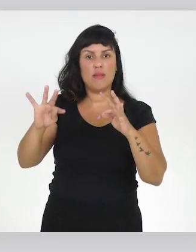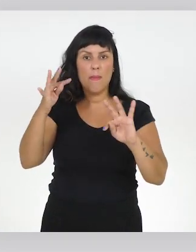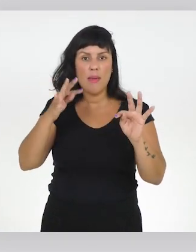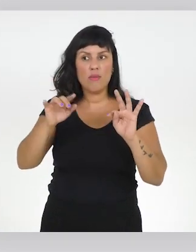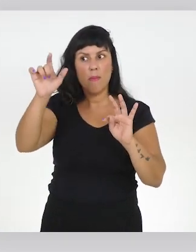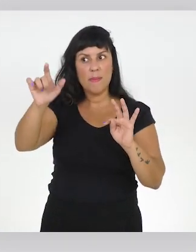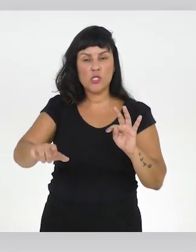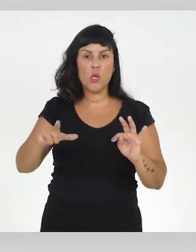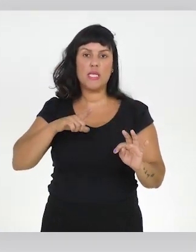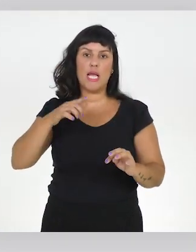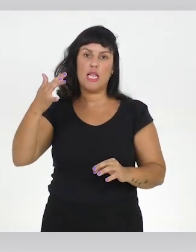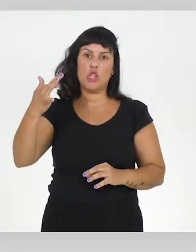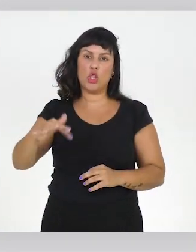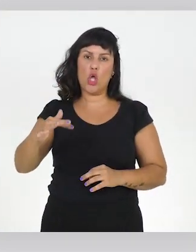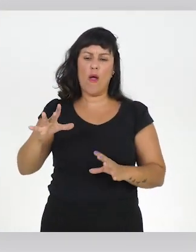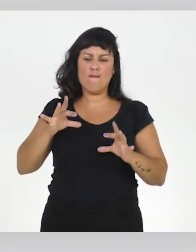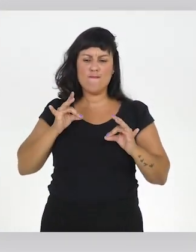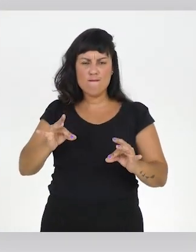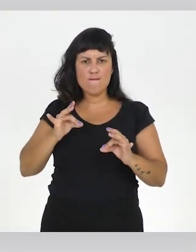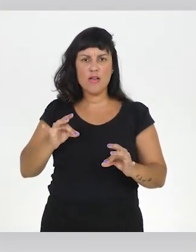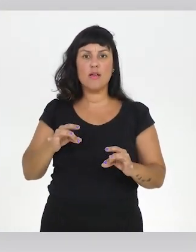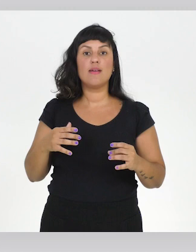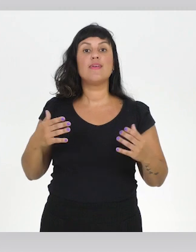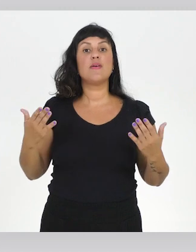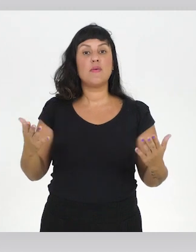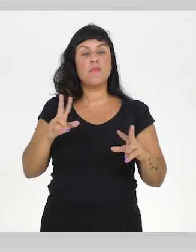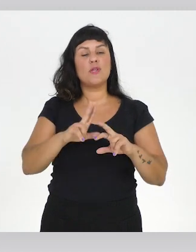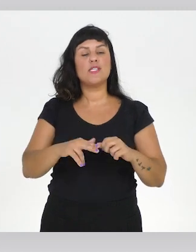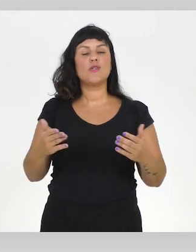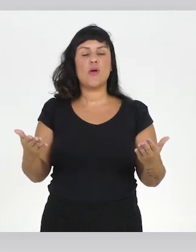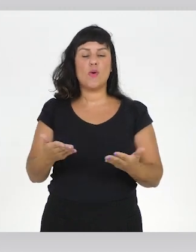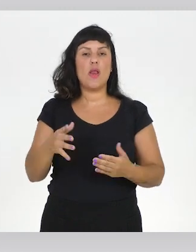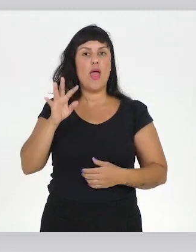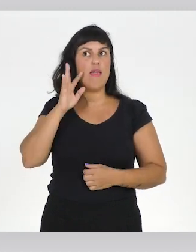É muito importante entender os mecanismos de dor e também